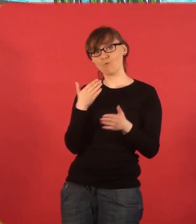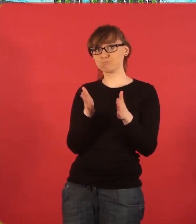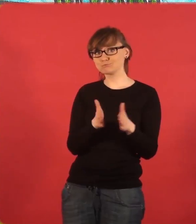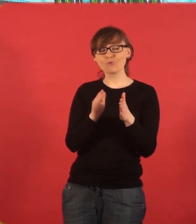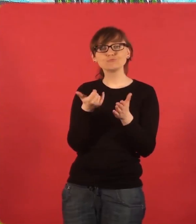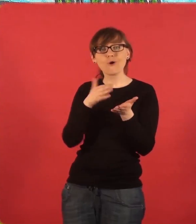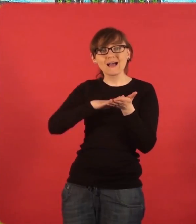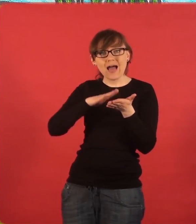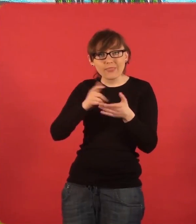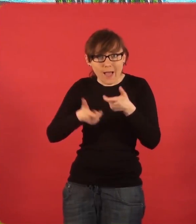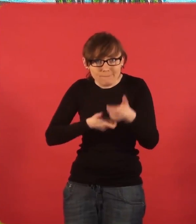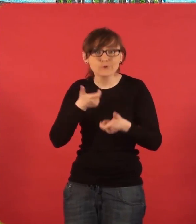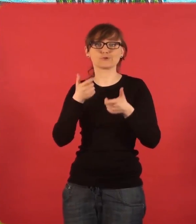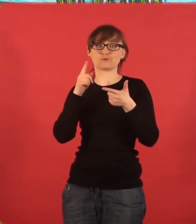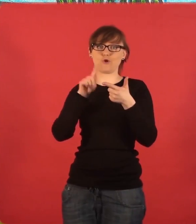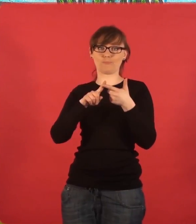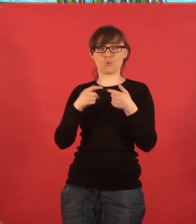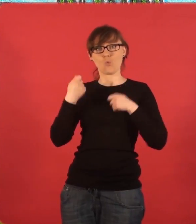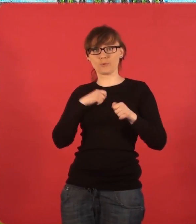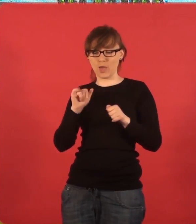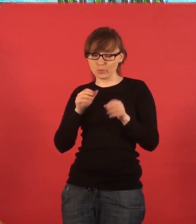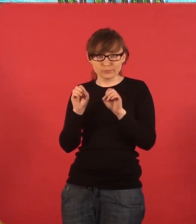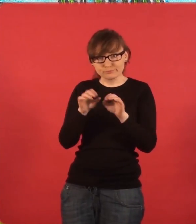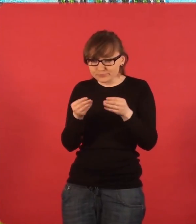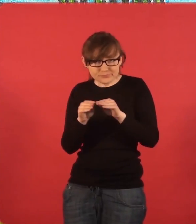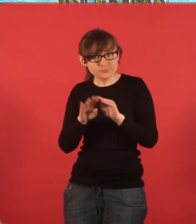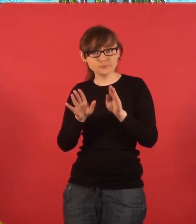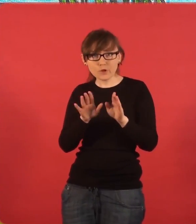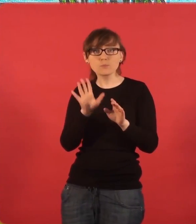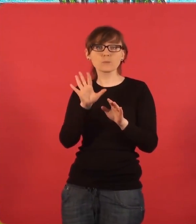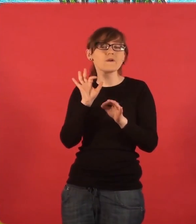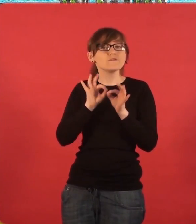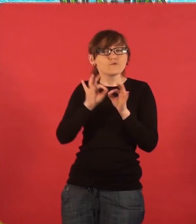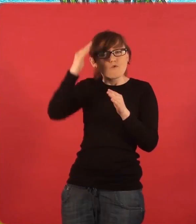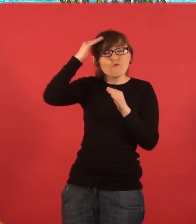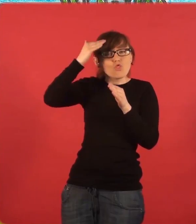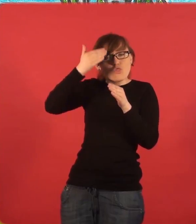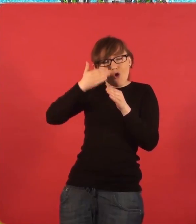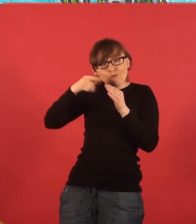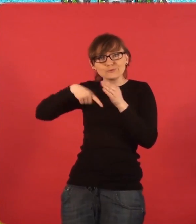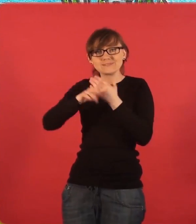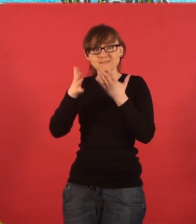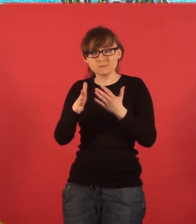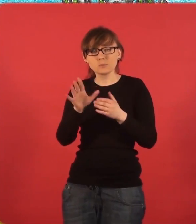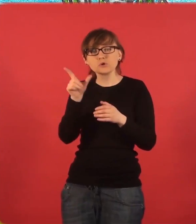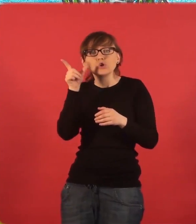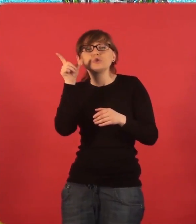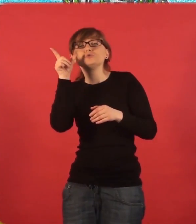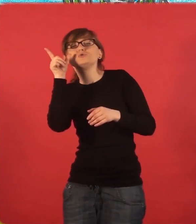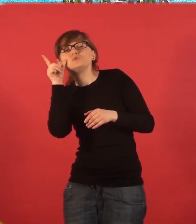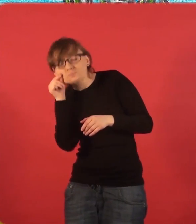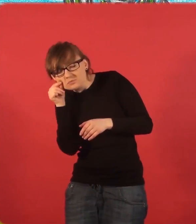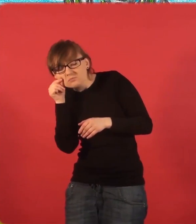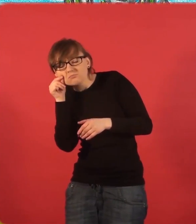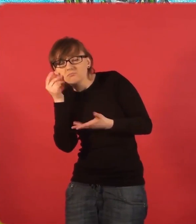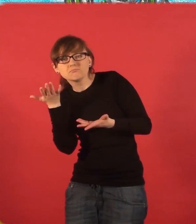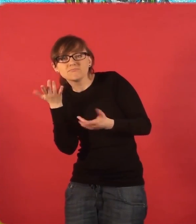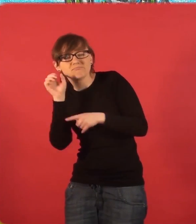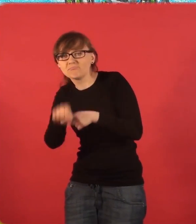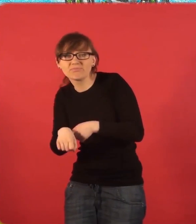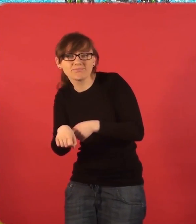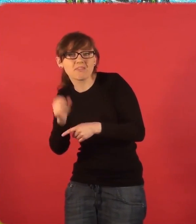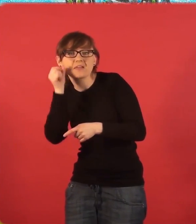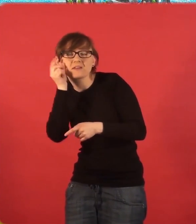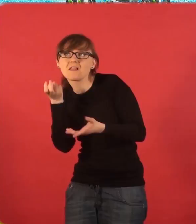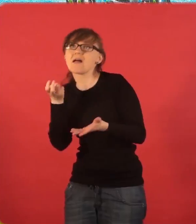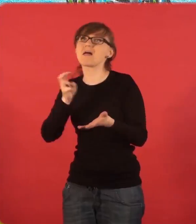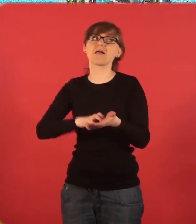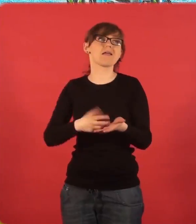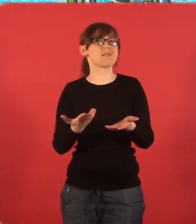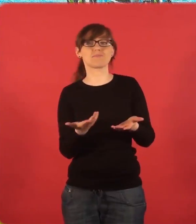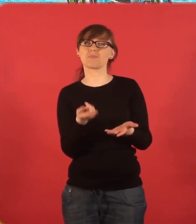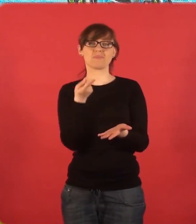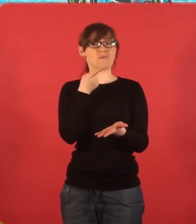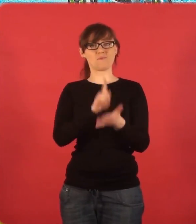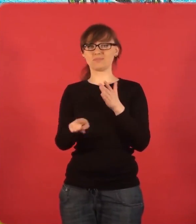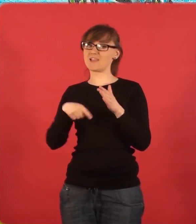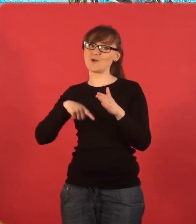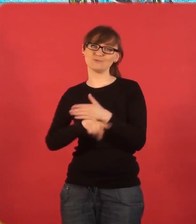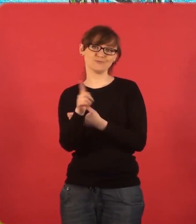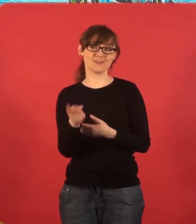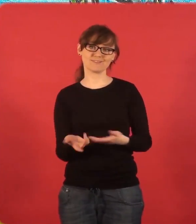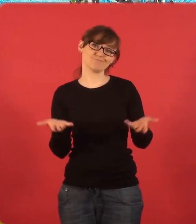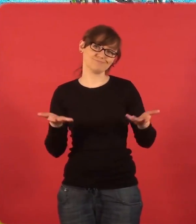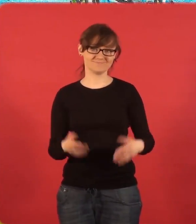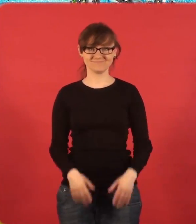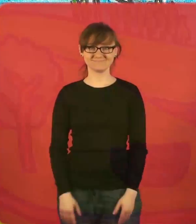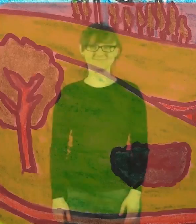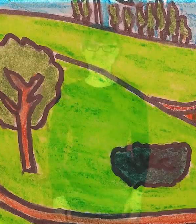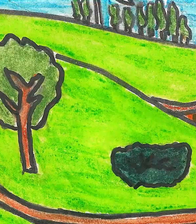Przygotowały sobie kanapki i ubranie ale były tak zmęczone że obudziły się rano w swoich łóżkach i ucieczka się nie udała.